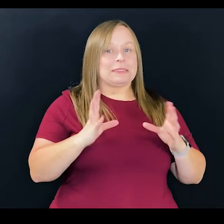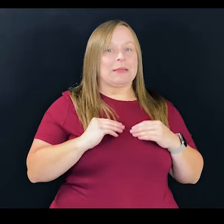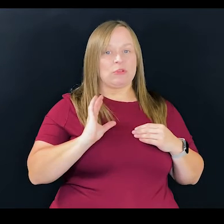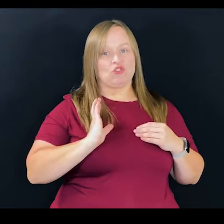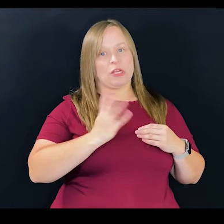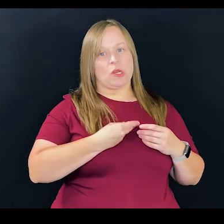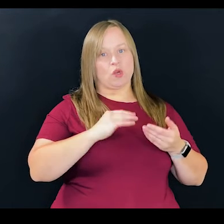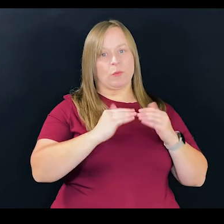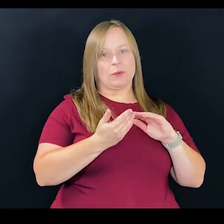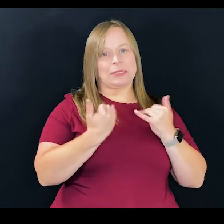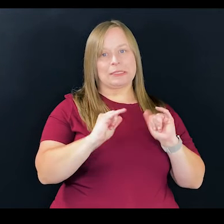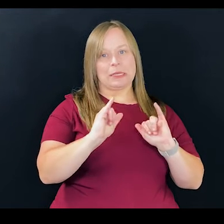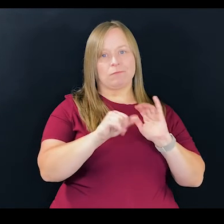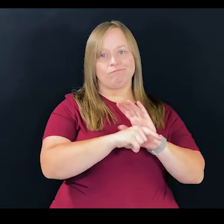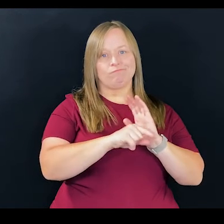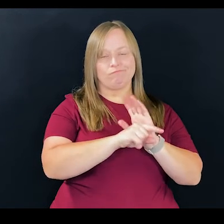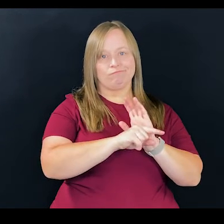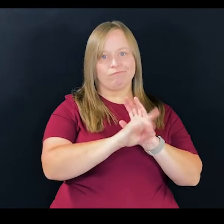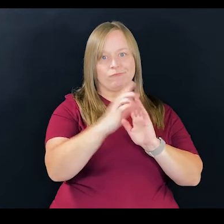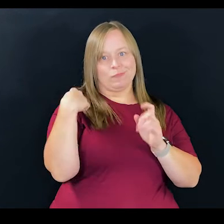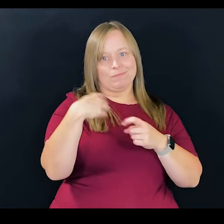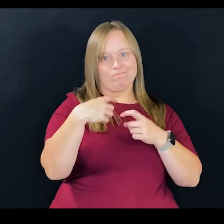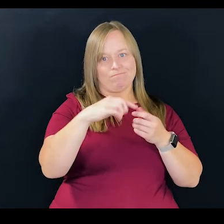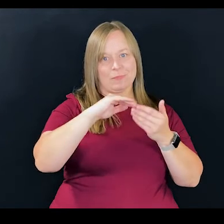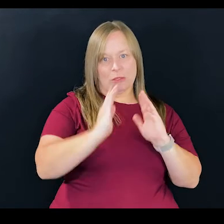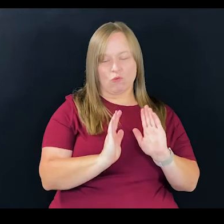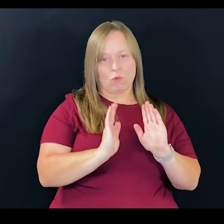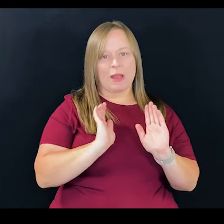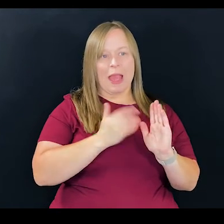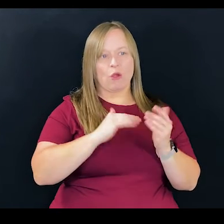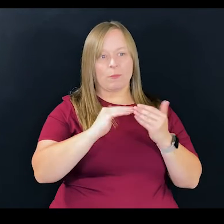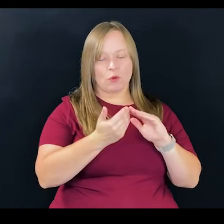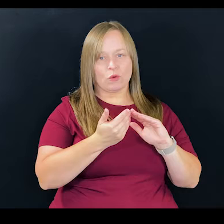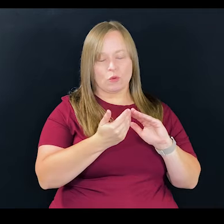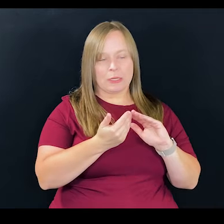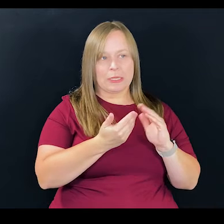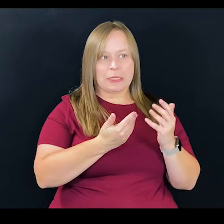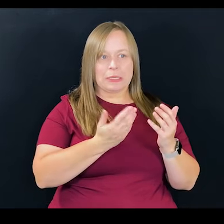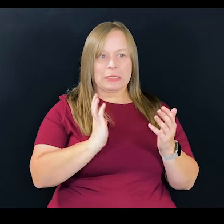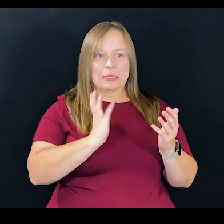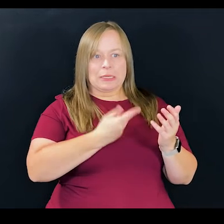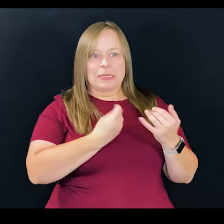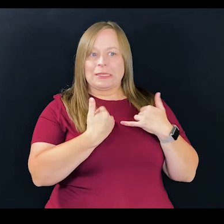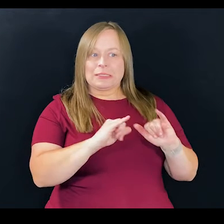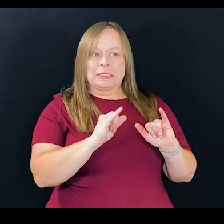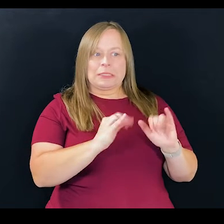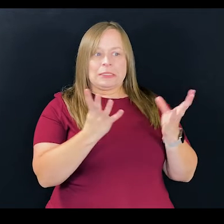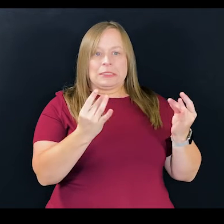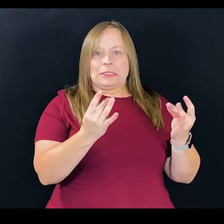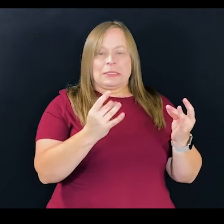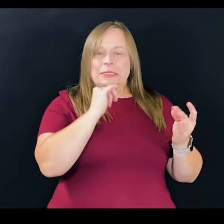es la aceptación con la comunidad transgénero. La comunidad transgénero todavía, en nuestra comunidad,